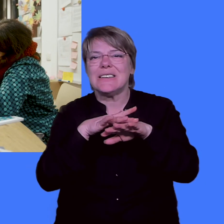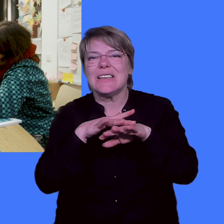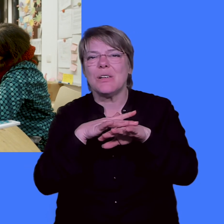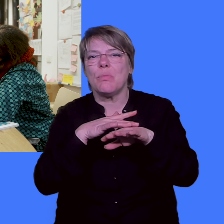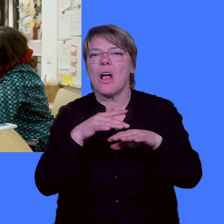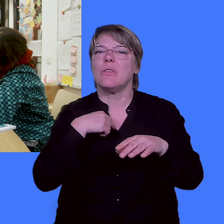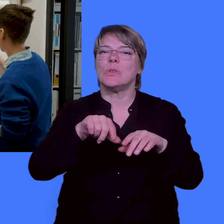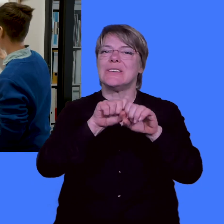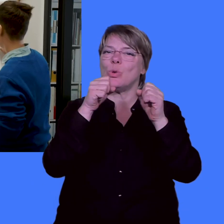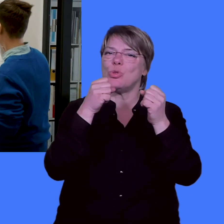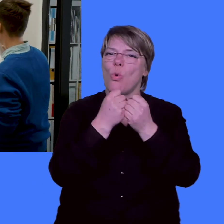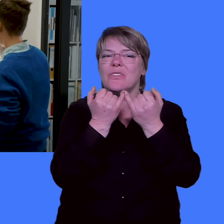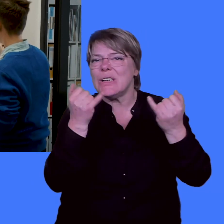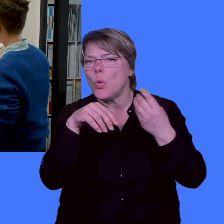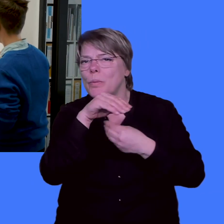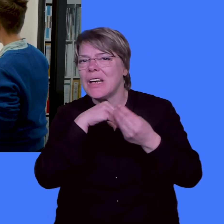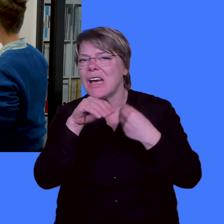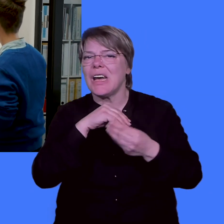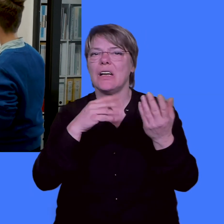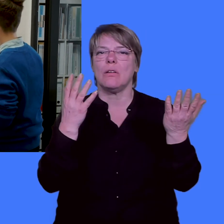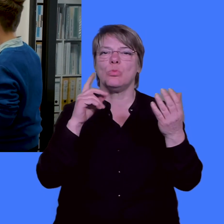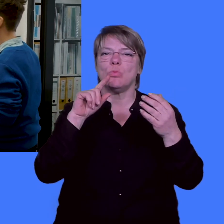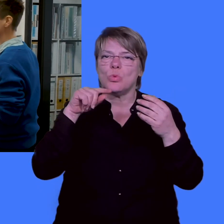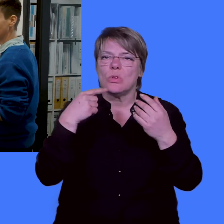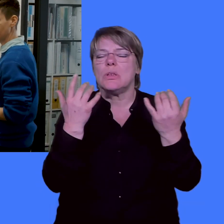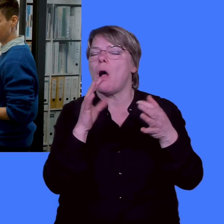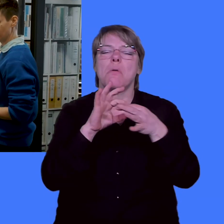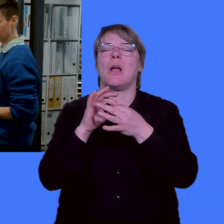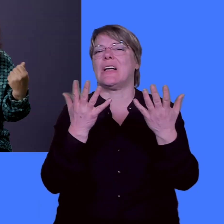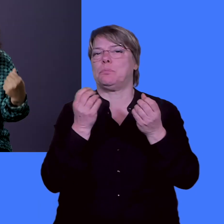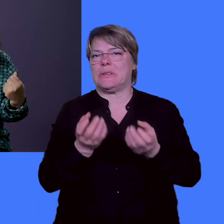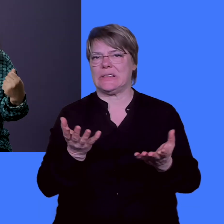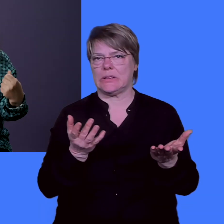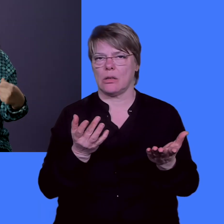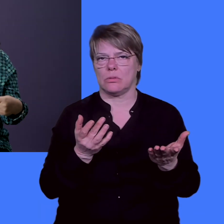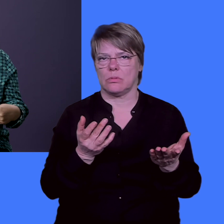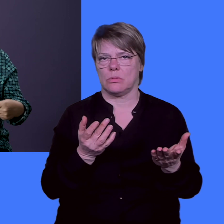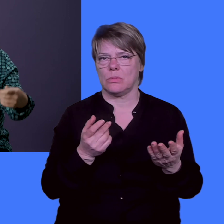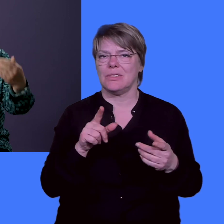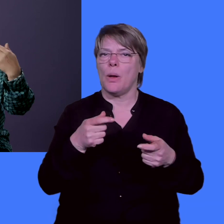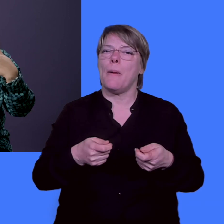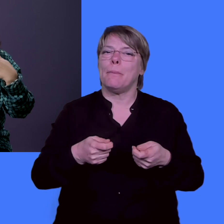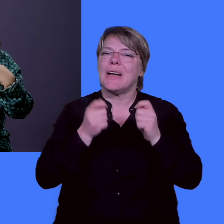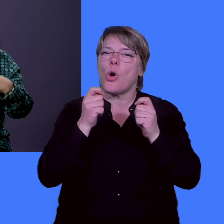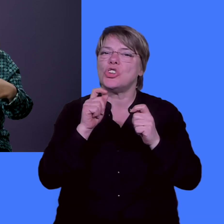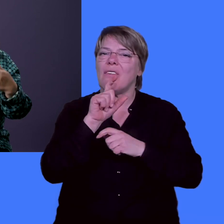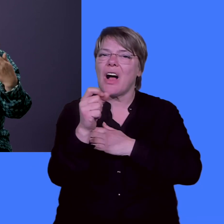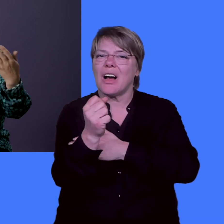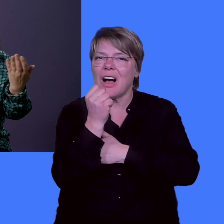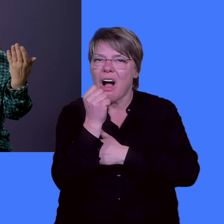Dem Kind, was geschädigt hat, auch zu signalisieren, das war nicht okay und dann zu gucken, je nach dem